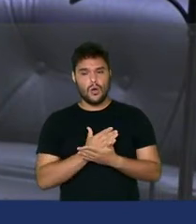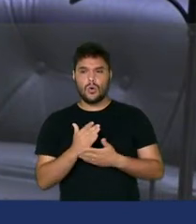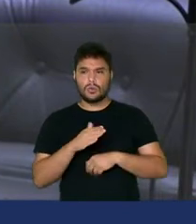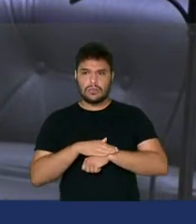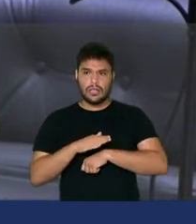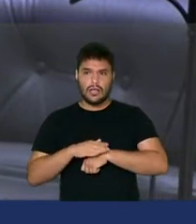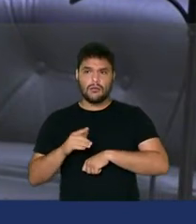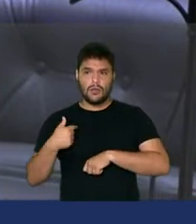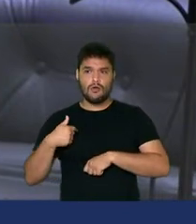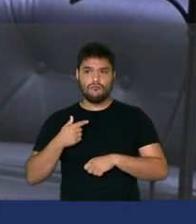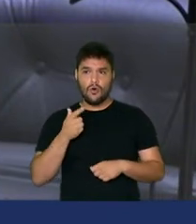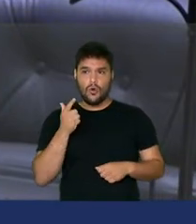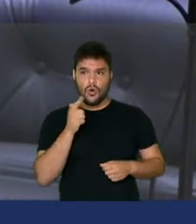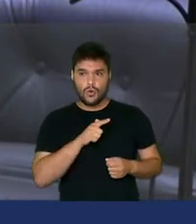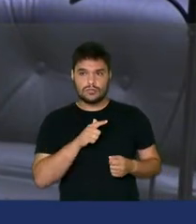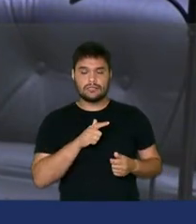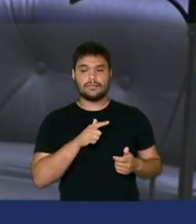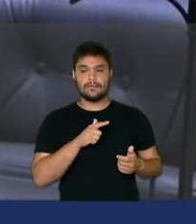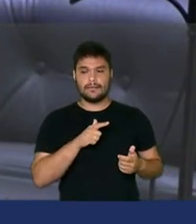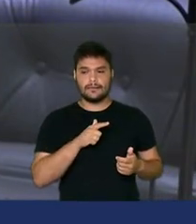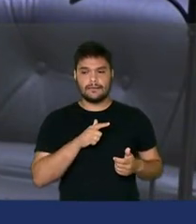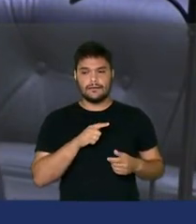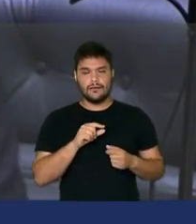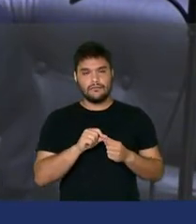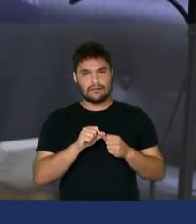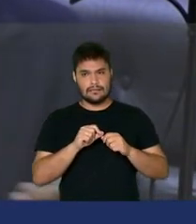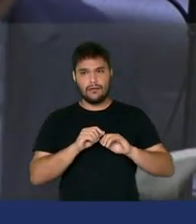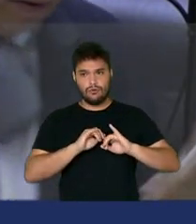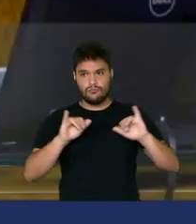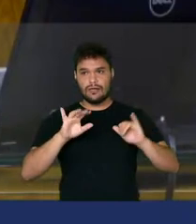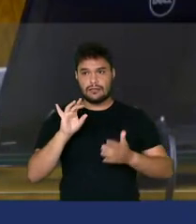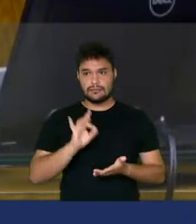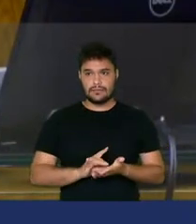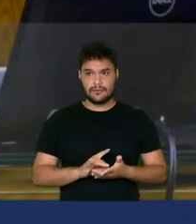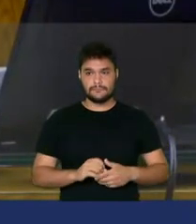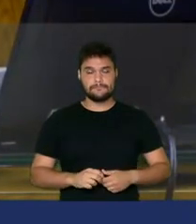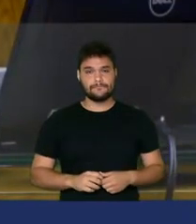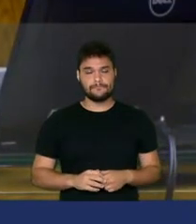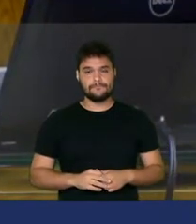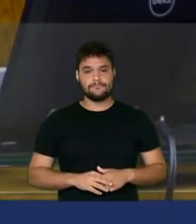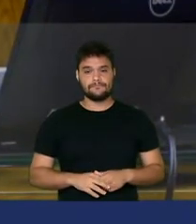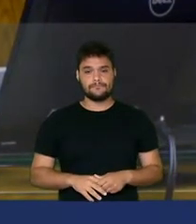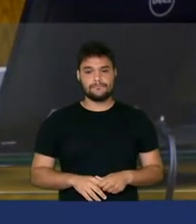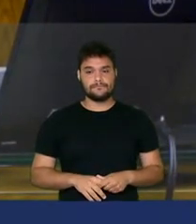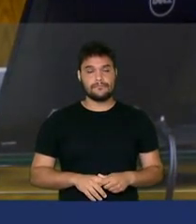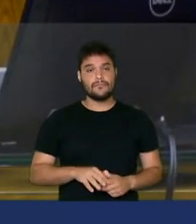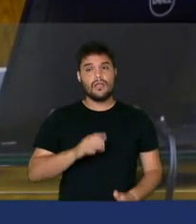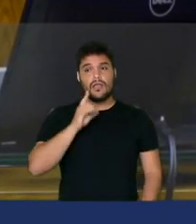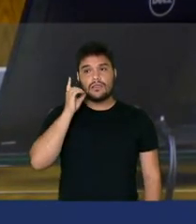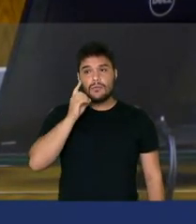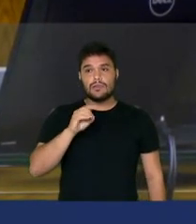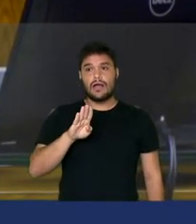REDAÇÃO, SEGUNDO RELATOR DO QUE ERA POSSÍVEL. ENTÃO É QUESTÃO DE MINUTOS AQUI, ACREDITO QUE VOU CONSEGUIR FAZER O... [SOAR DA CAMPAINHA] -- [PRESIDENTE]: TEMOS